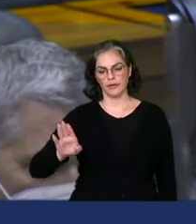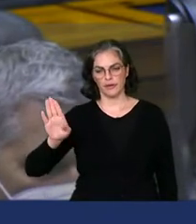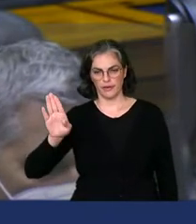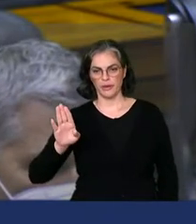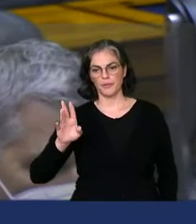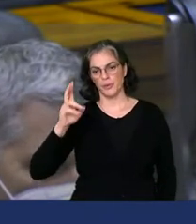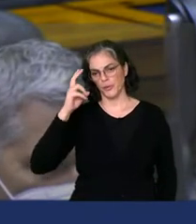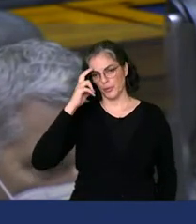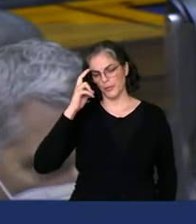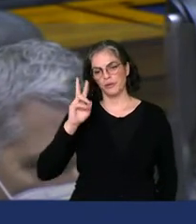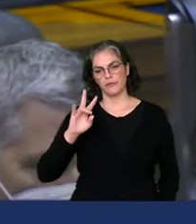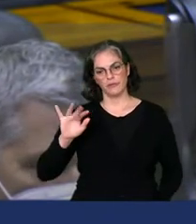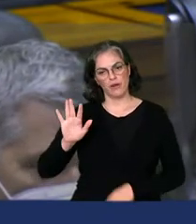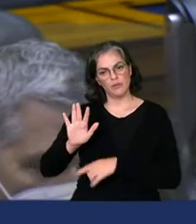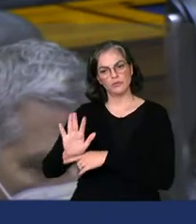BRASILEIRO, É COMO FUNDEB DA